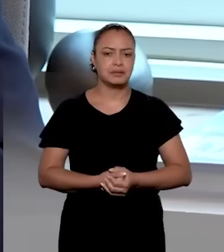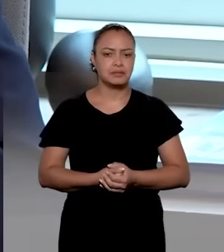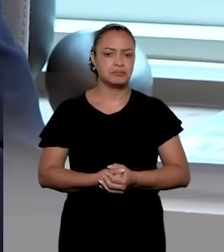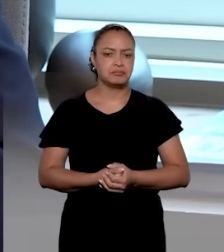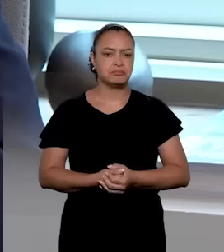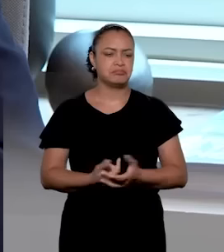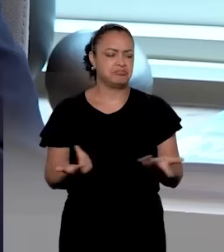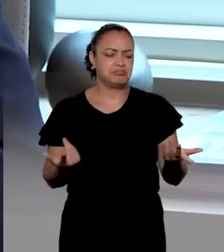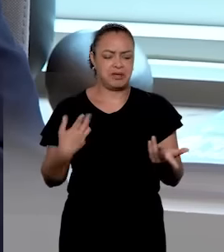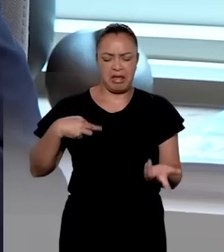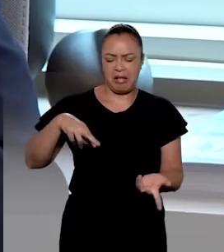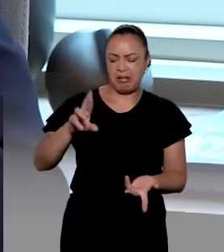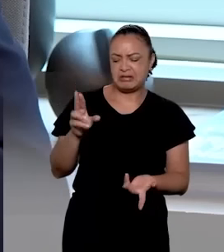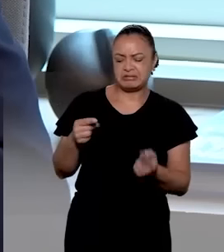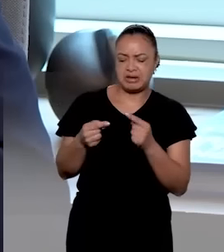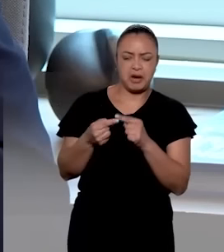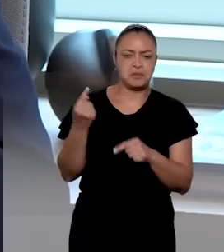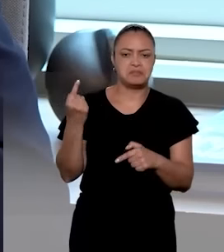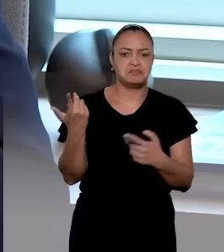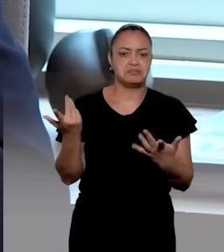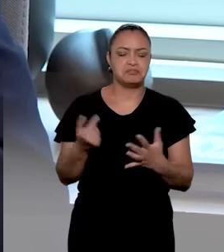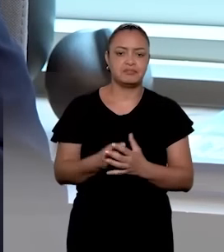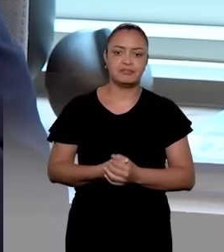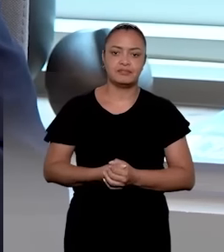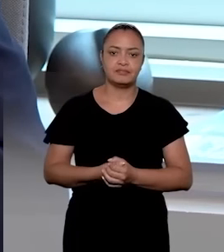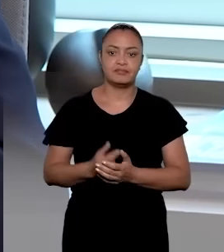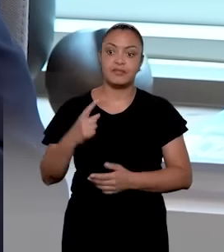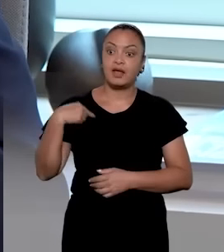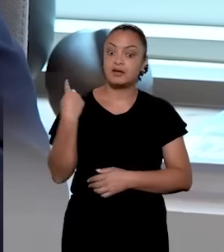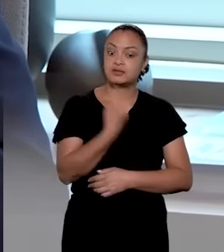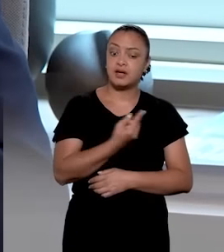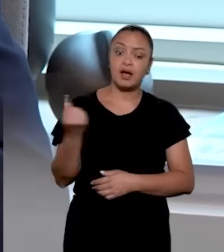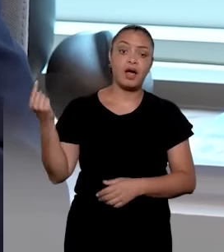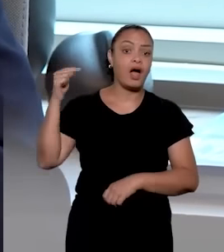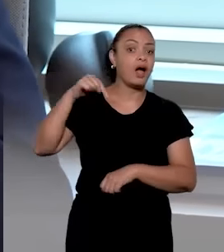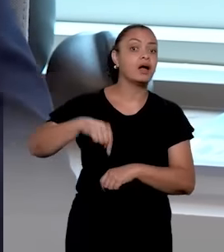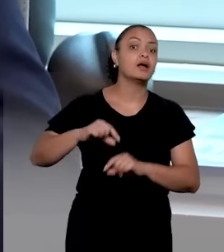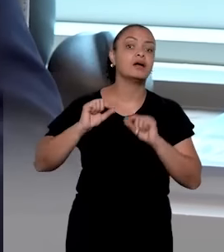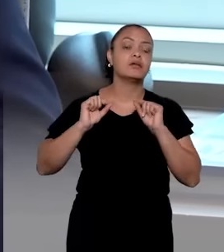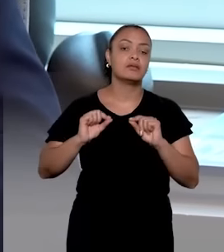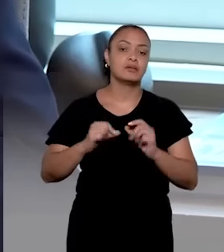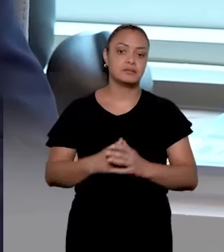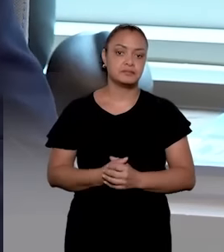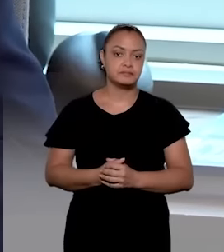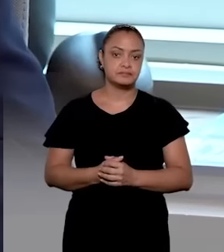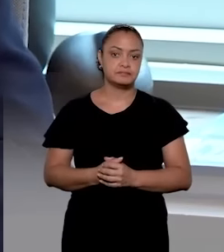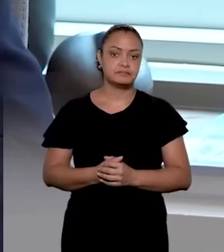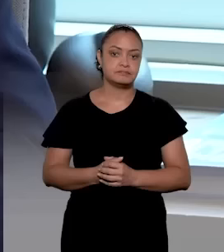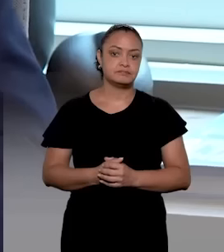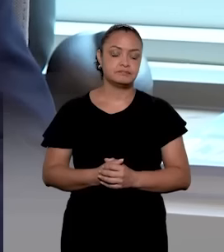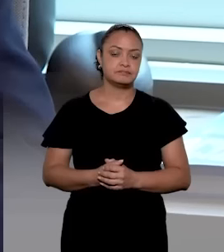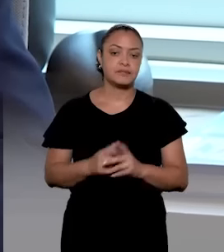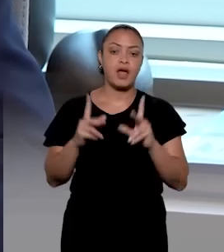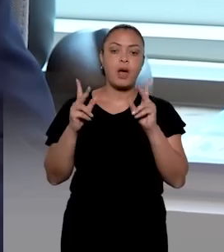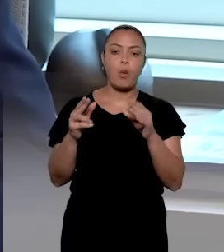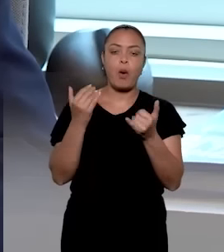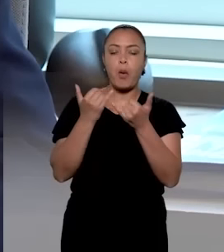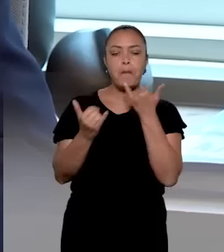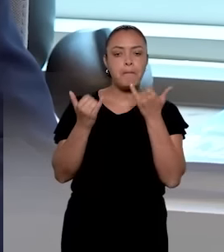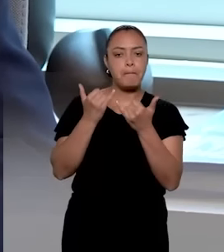poetas, não tem nada que ver negócio de religião, nada disso. Nós estamos aqui, feito um bando de